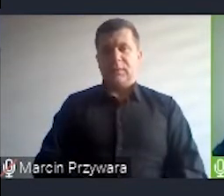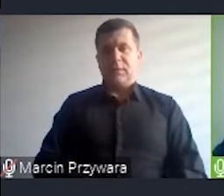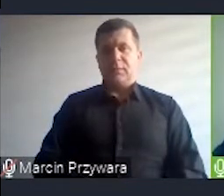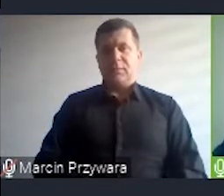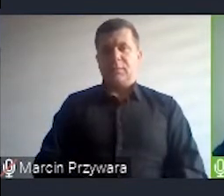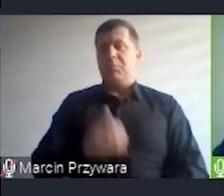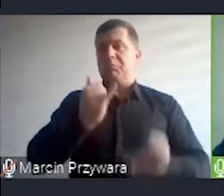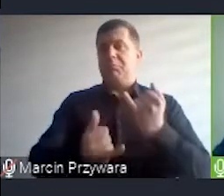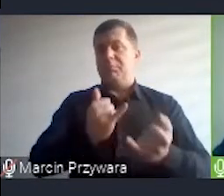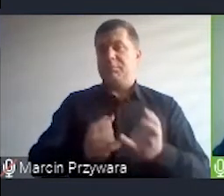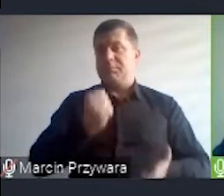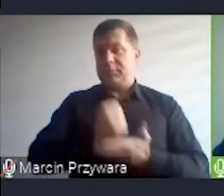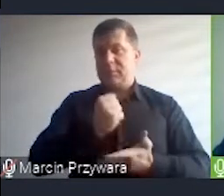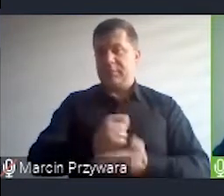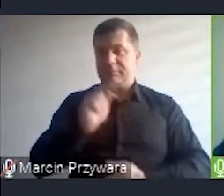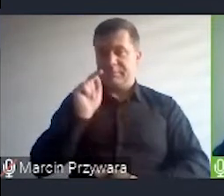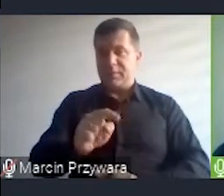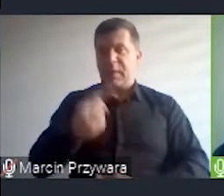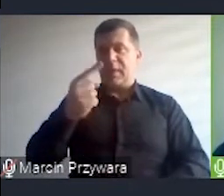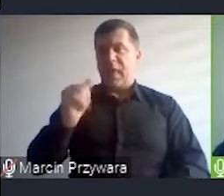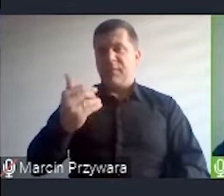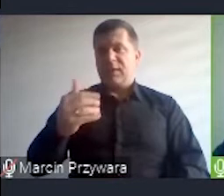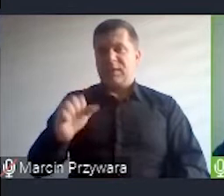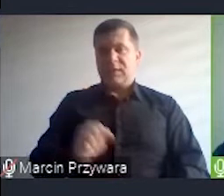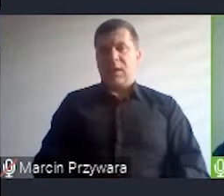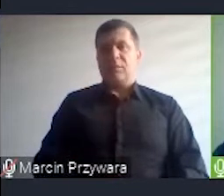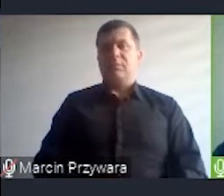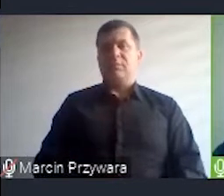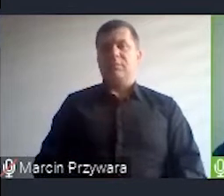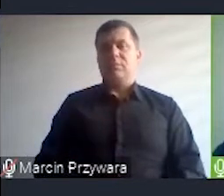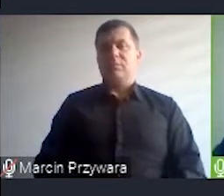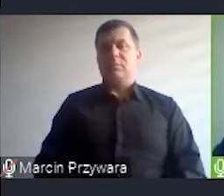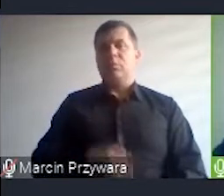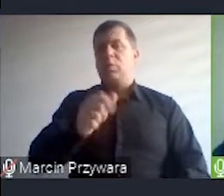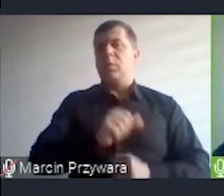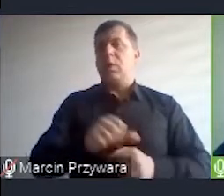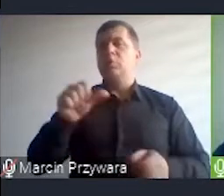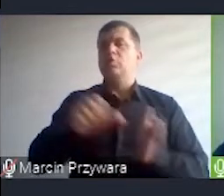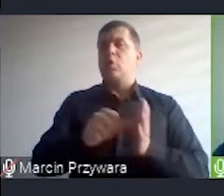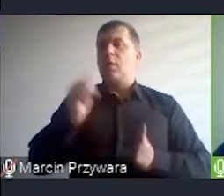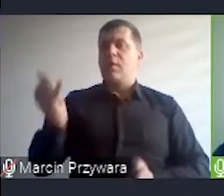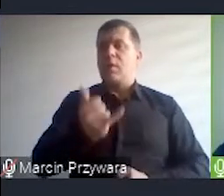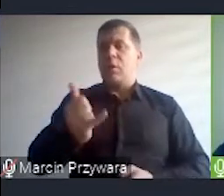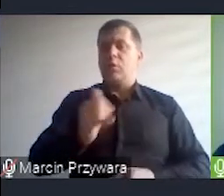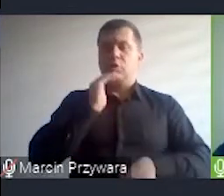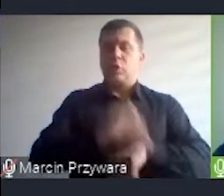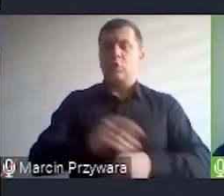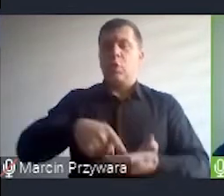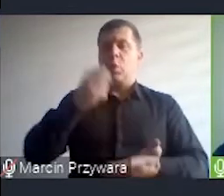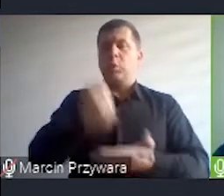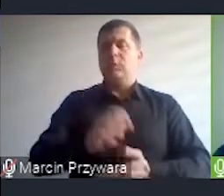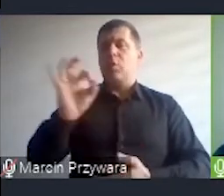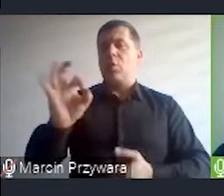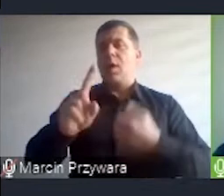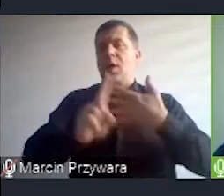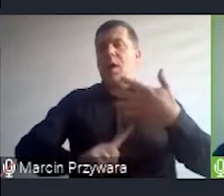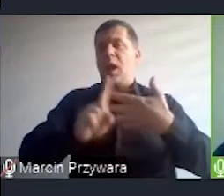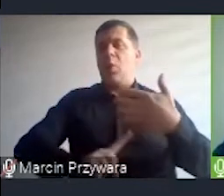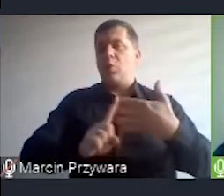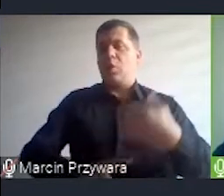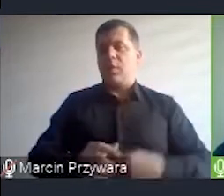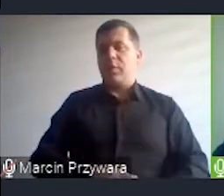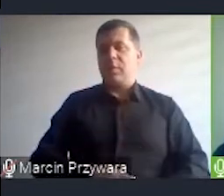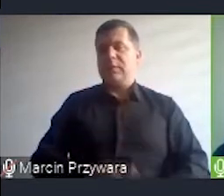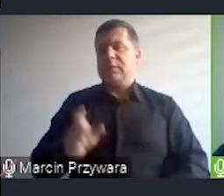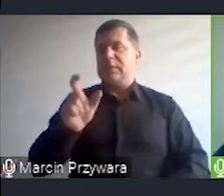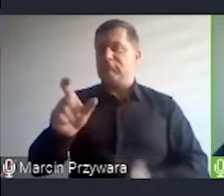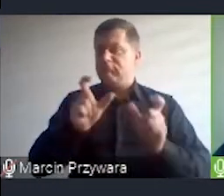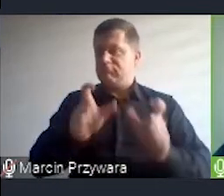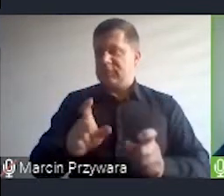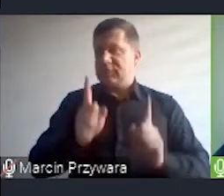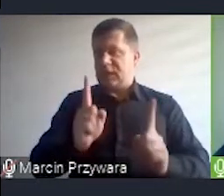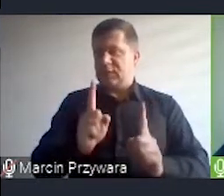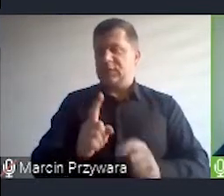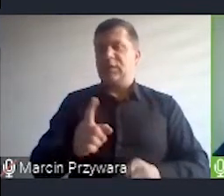Jeśli chodzi o ich definicje to są środki trwałe zgodnie z ustawą o rachunkowości z zastrzeżeniem inwestycji